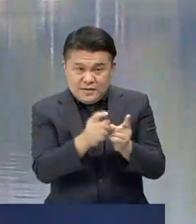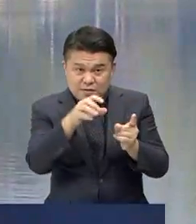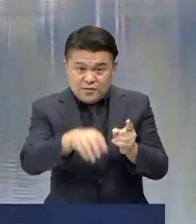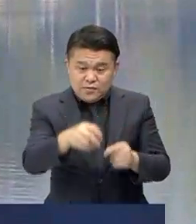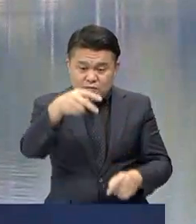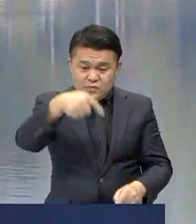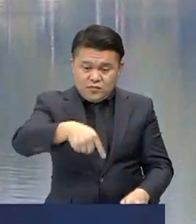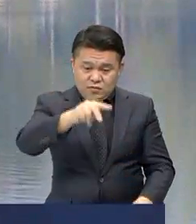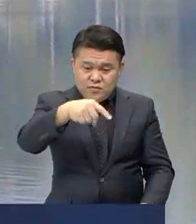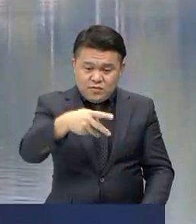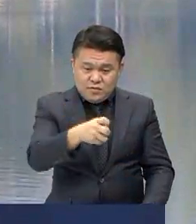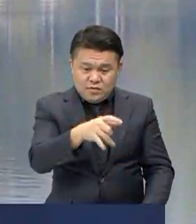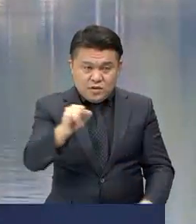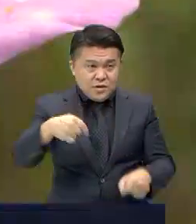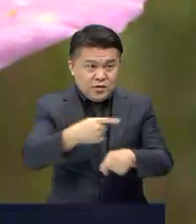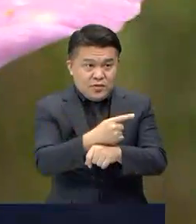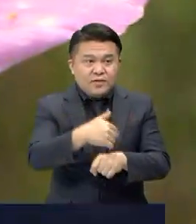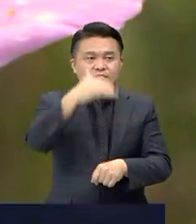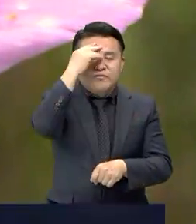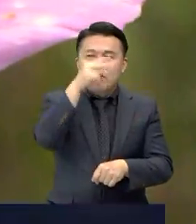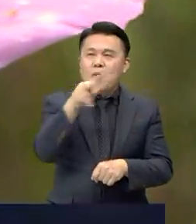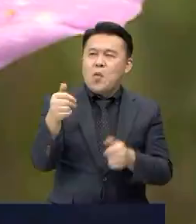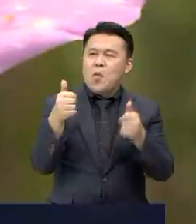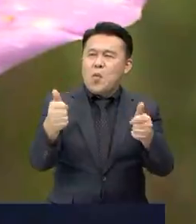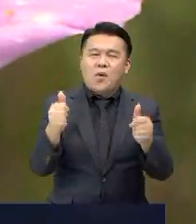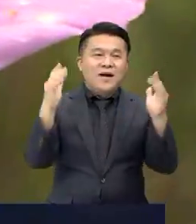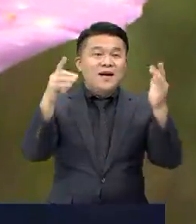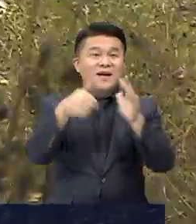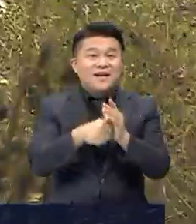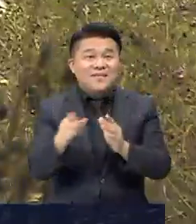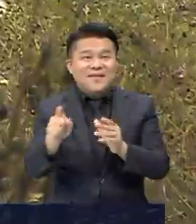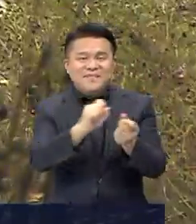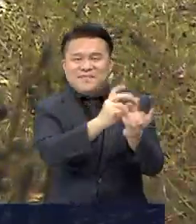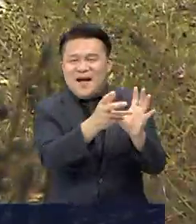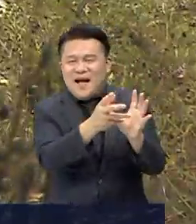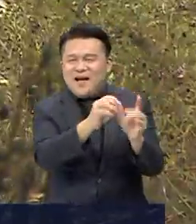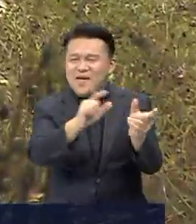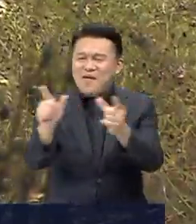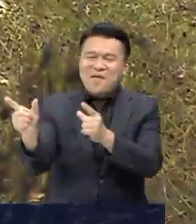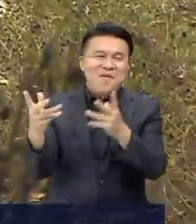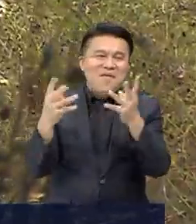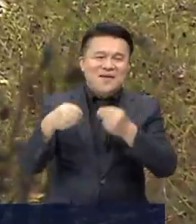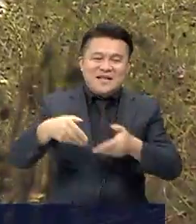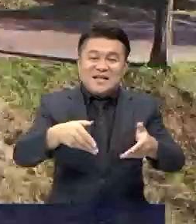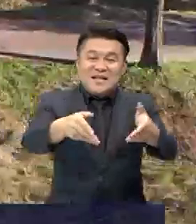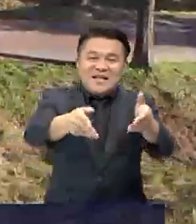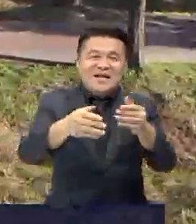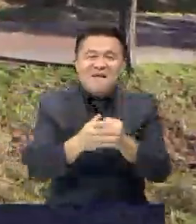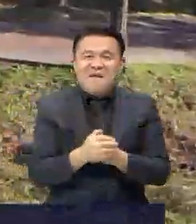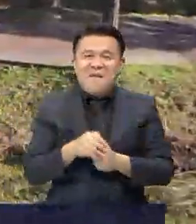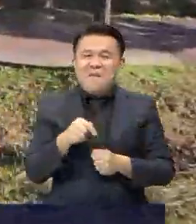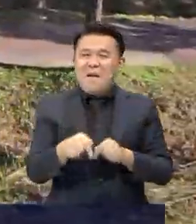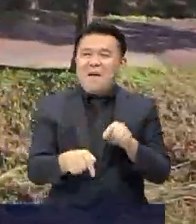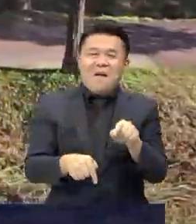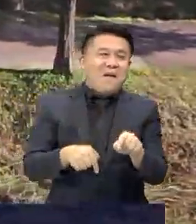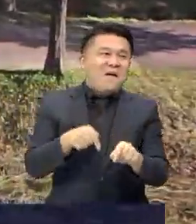있습니다. 가을을 맞아 코스모스와 국화로 이루어진 둘레길까지 조성돼 나들이 명소로 인기를 끌고 있습니다.